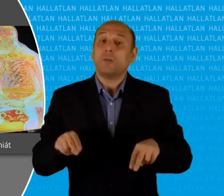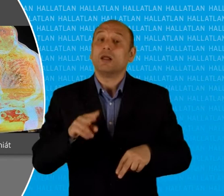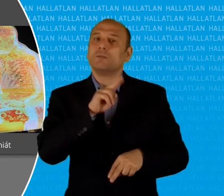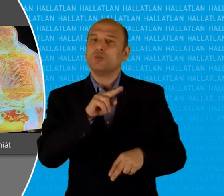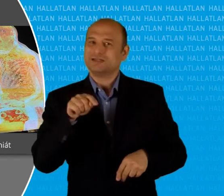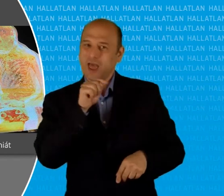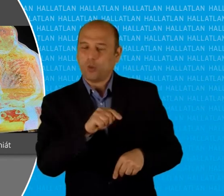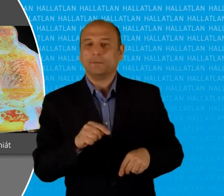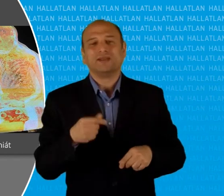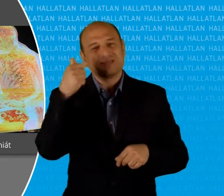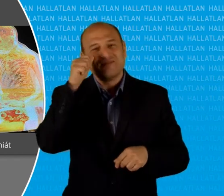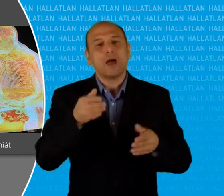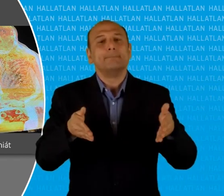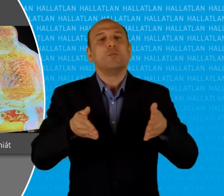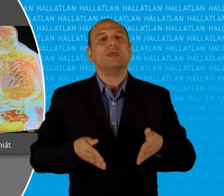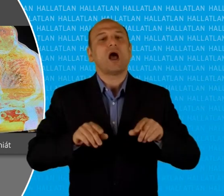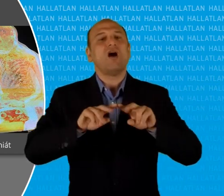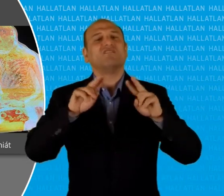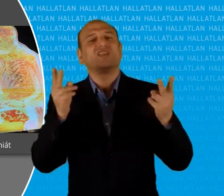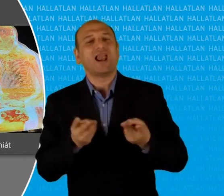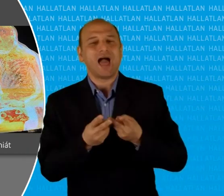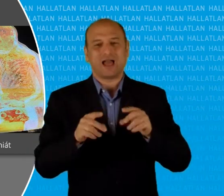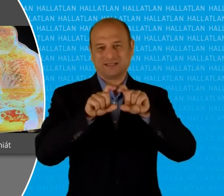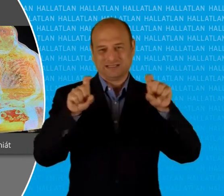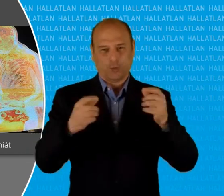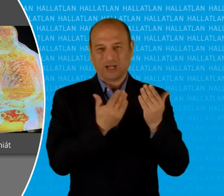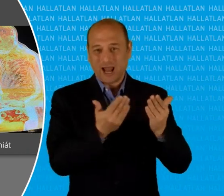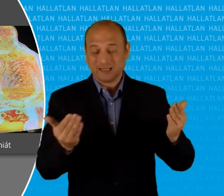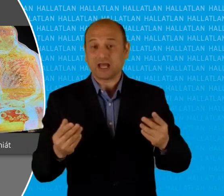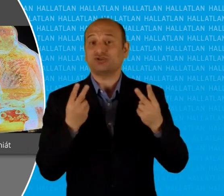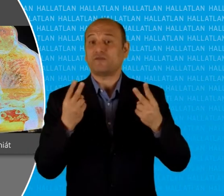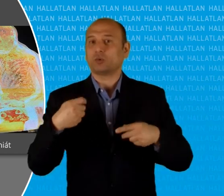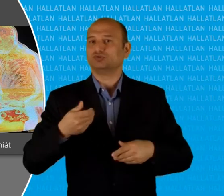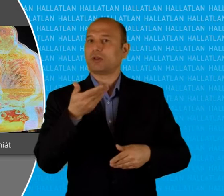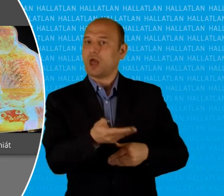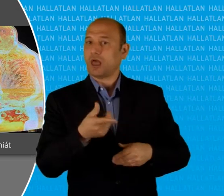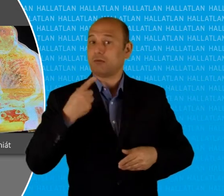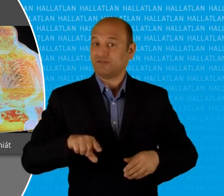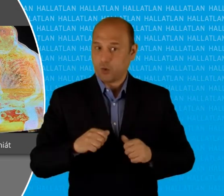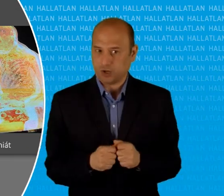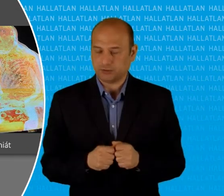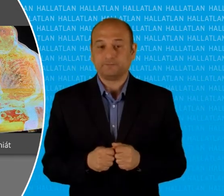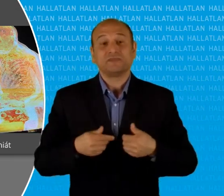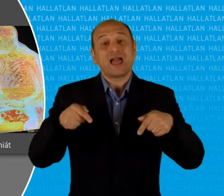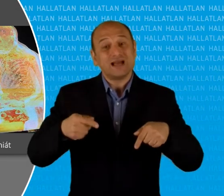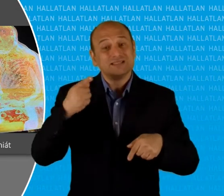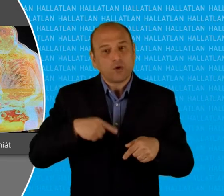Központi darabja volta múzeum Múmiavilág című kiállításának,